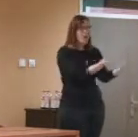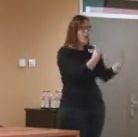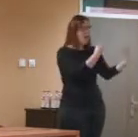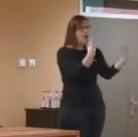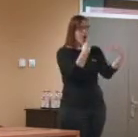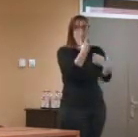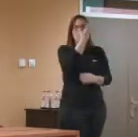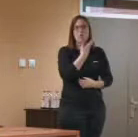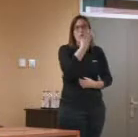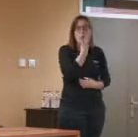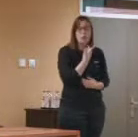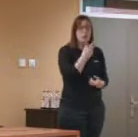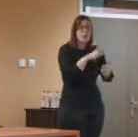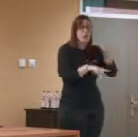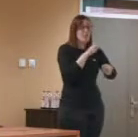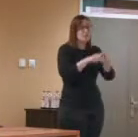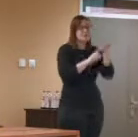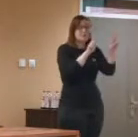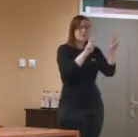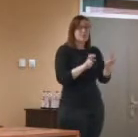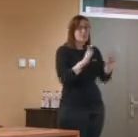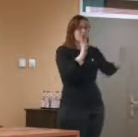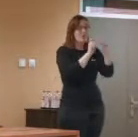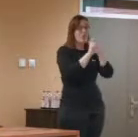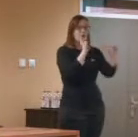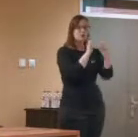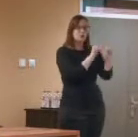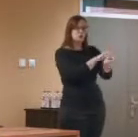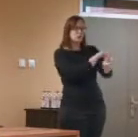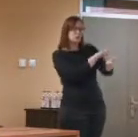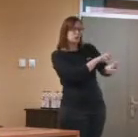por el tema de la ex-alcaldesa de Valencia, y se ha acusado incluso hasta